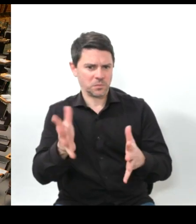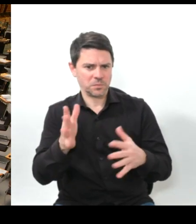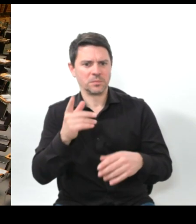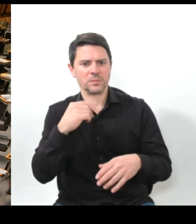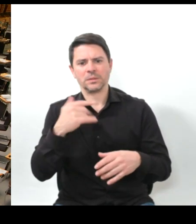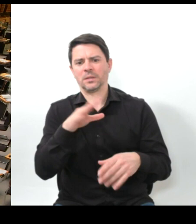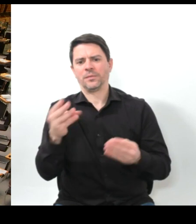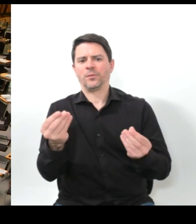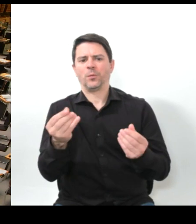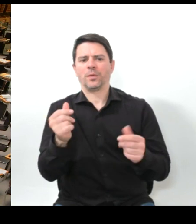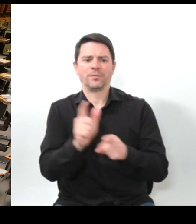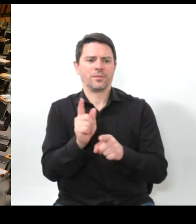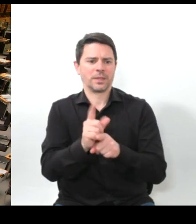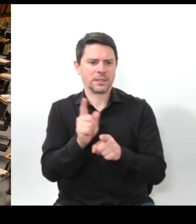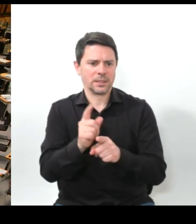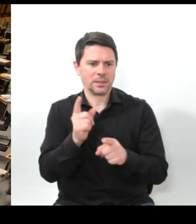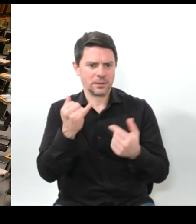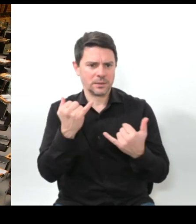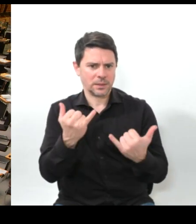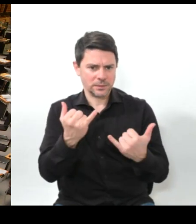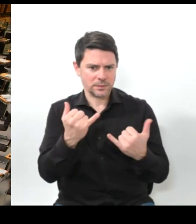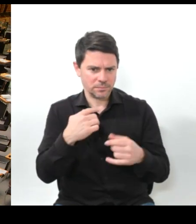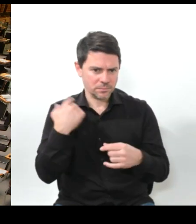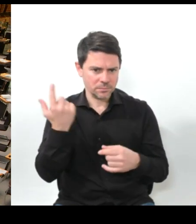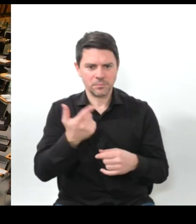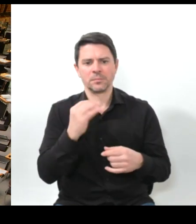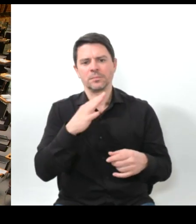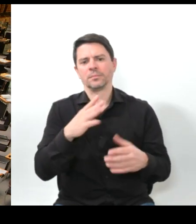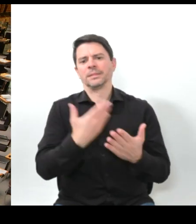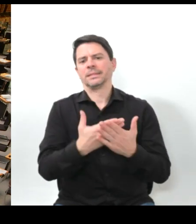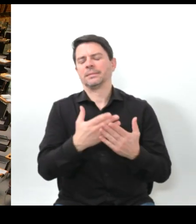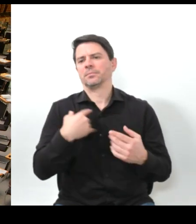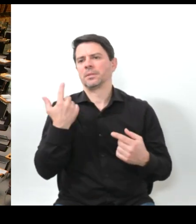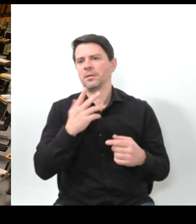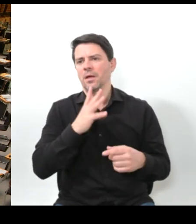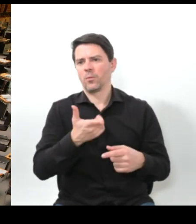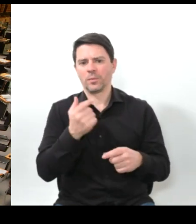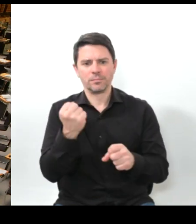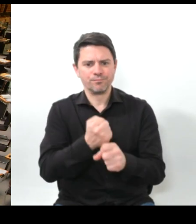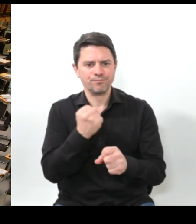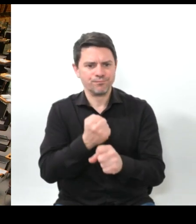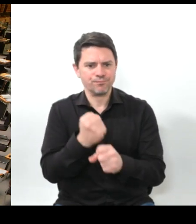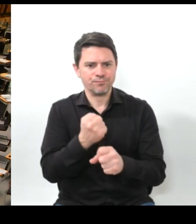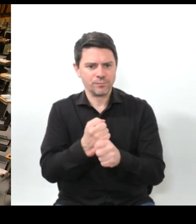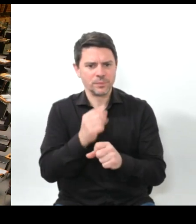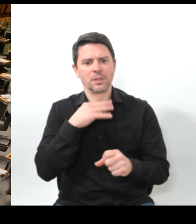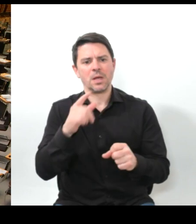Wir diskutieren das vor Ort, auch wenn es weh tut. Wir gehen dahin, wo es weh tut. Wir sprechen mit den Bürgern vor Ort und werden dann auch